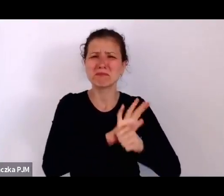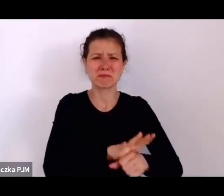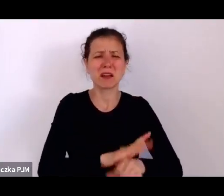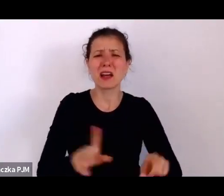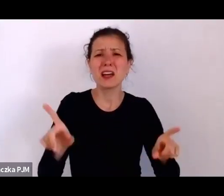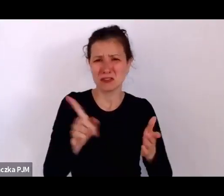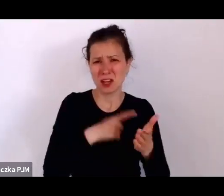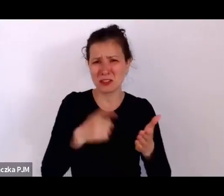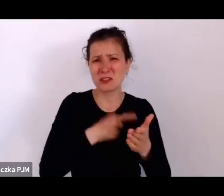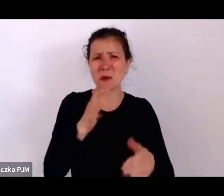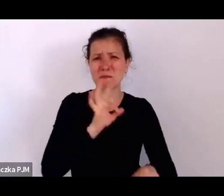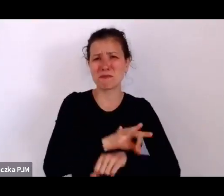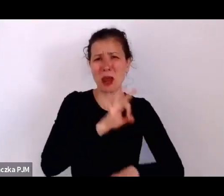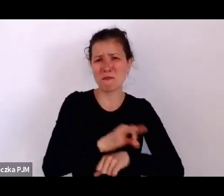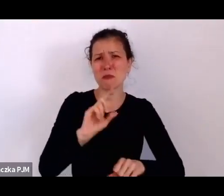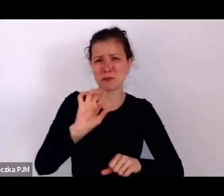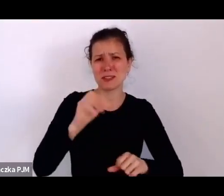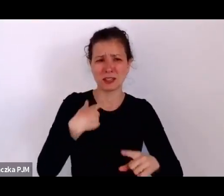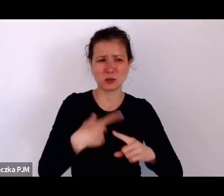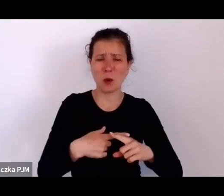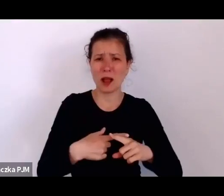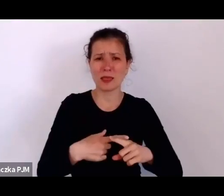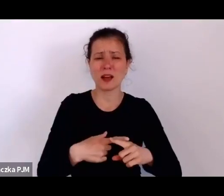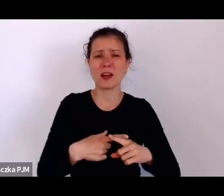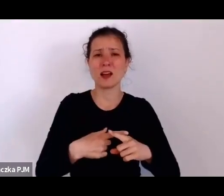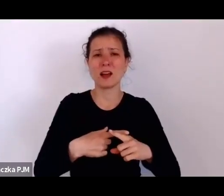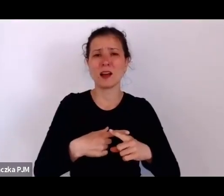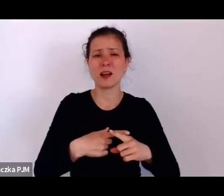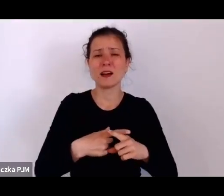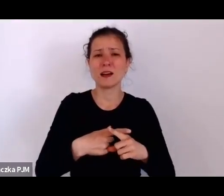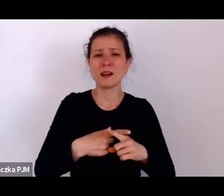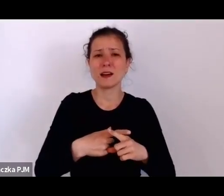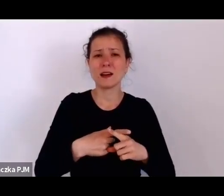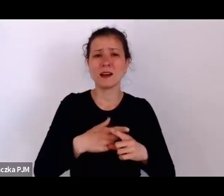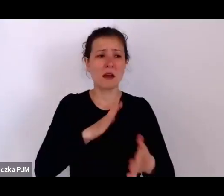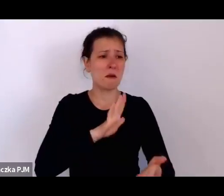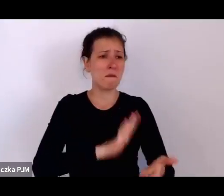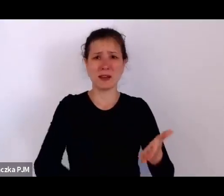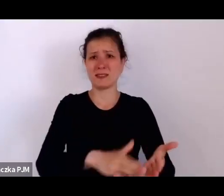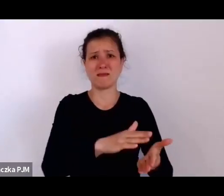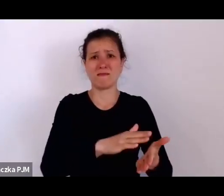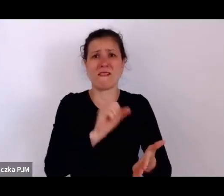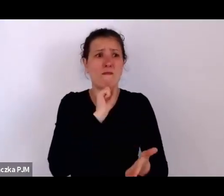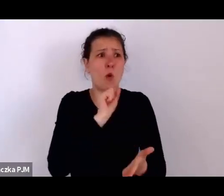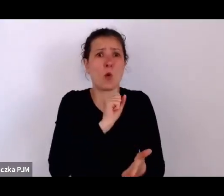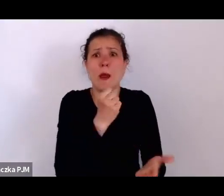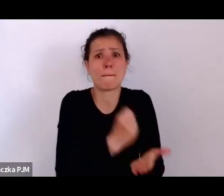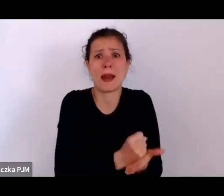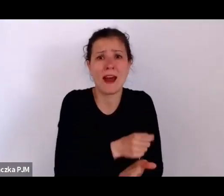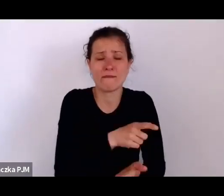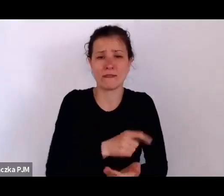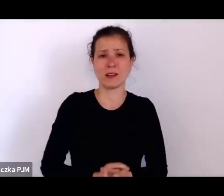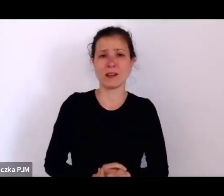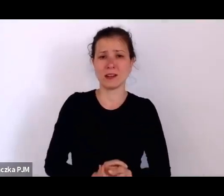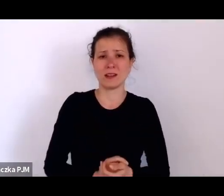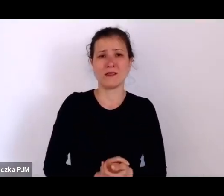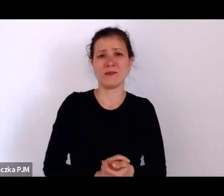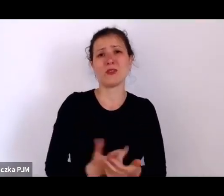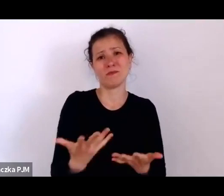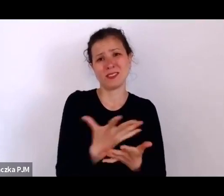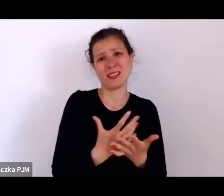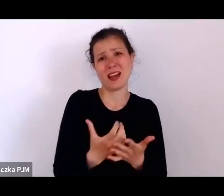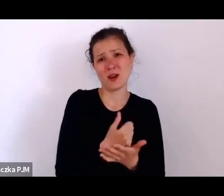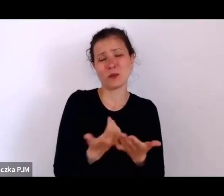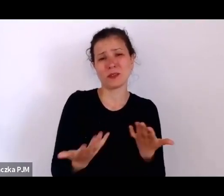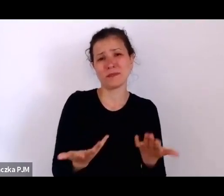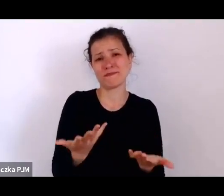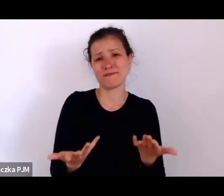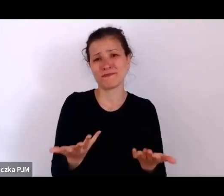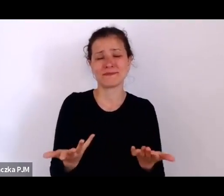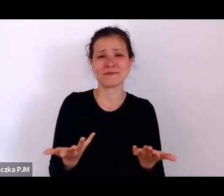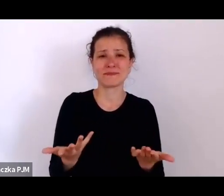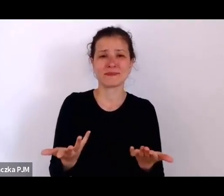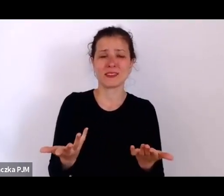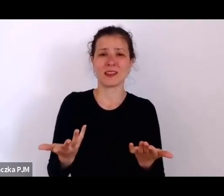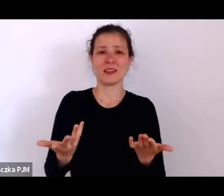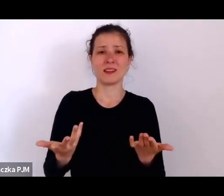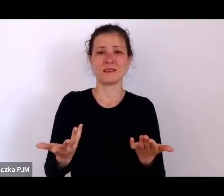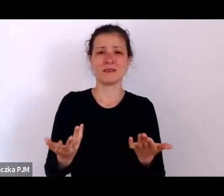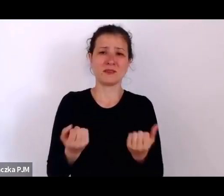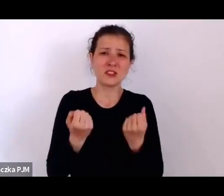bez kompletnie prawie żadnych praw, no i z pensją – to oczywiście jest trudno mi tak jednoznacznie powiedzieć